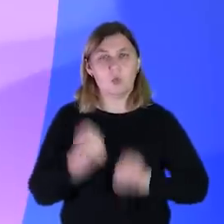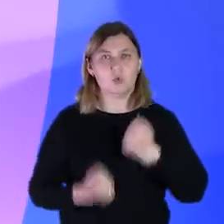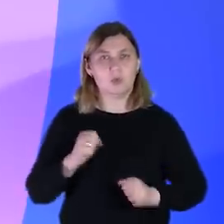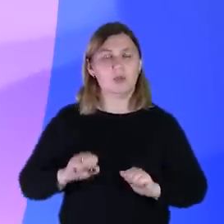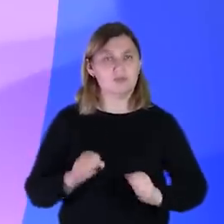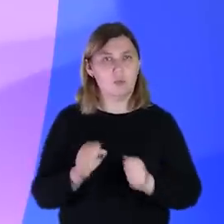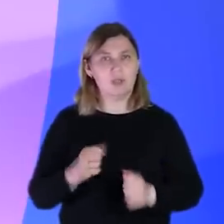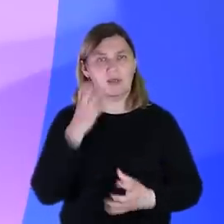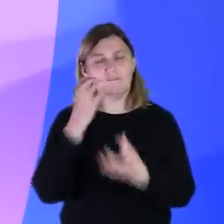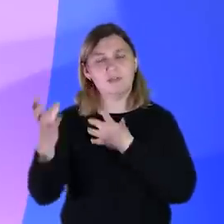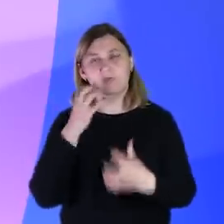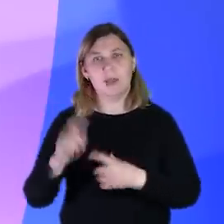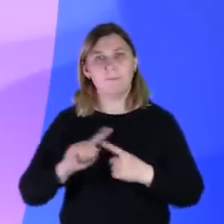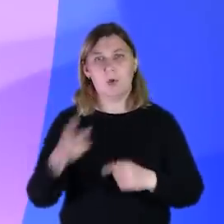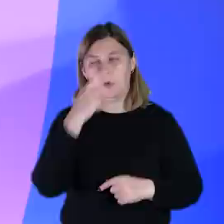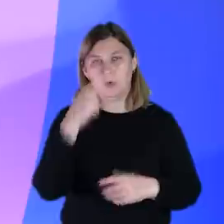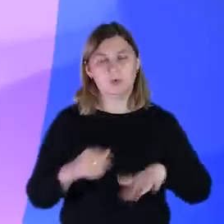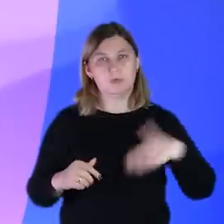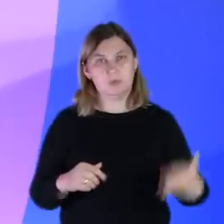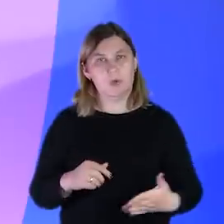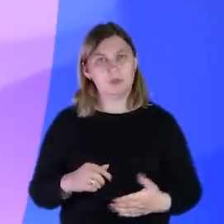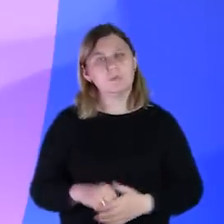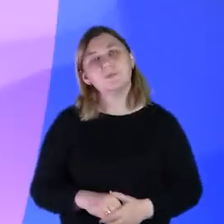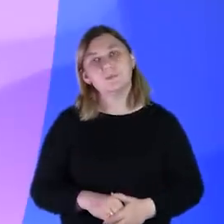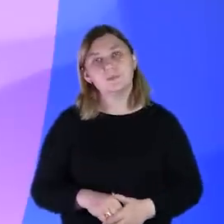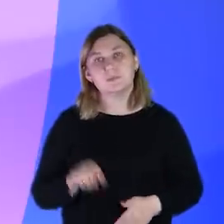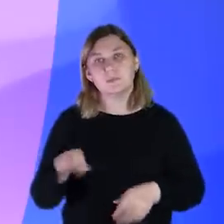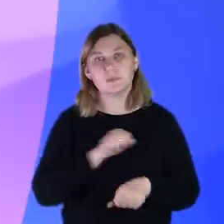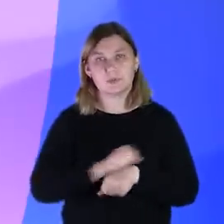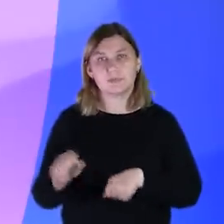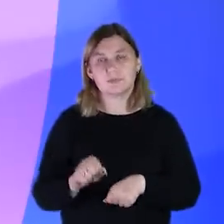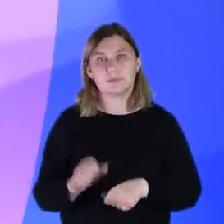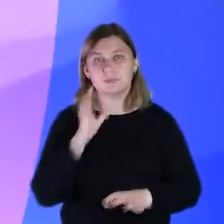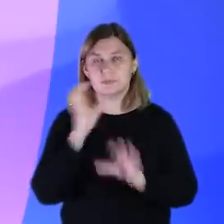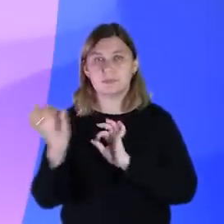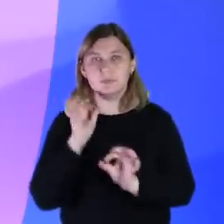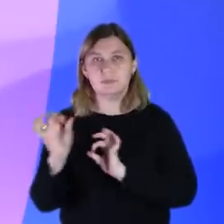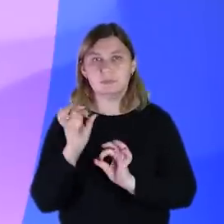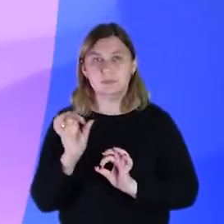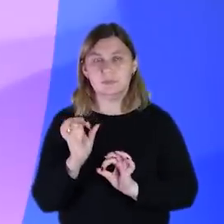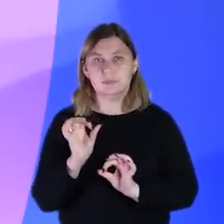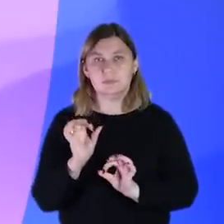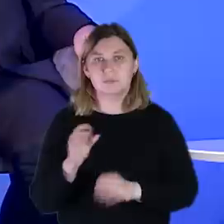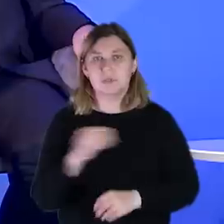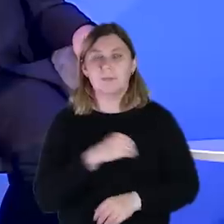działania wywiadowcze po sowieckiej stronie. Są takie informacje, że polski agent,